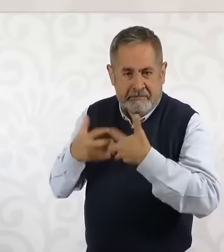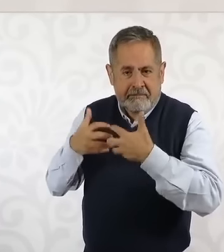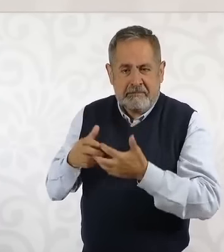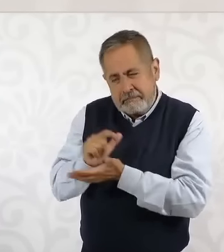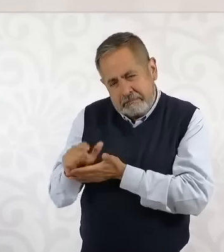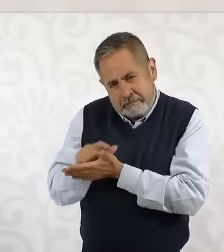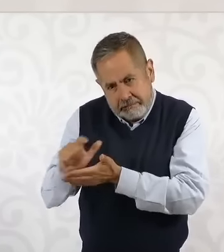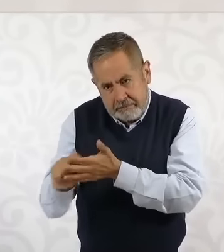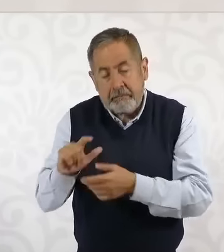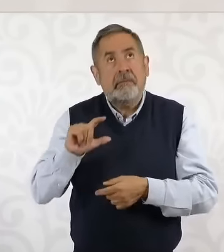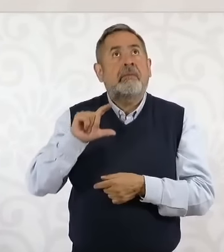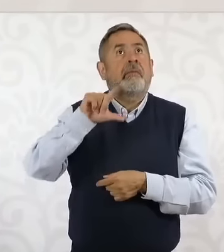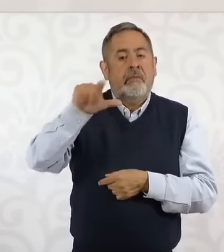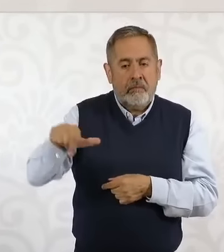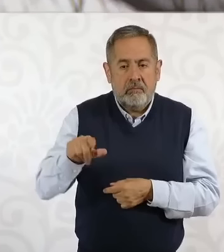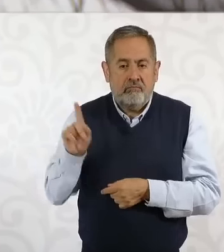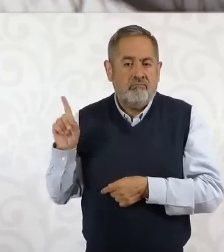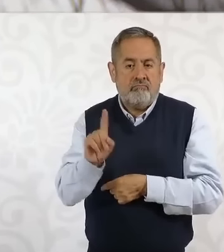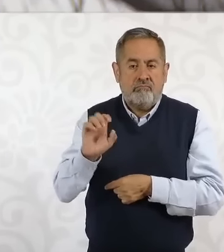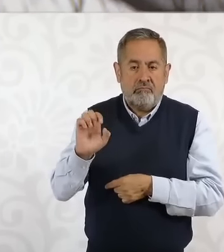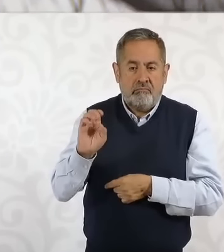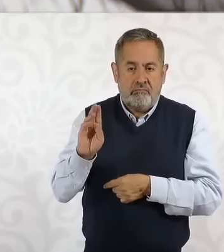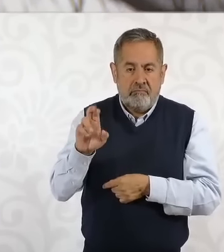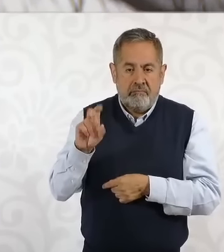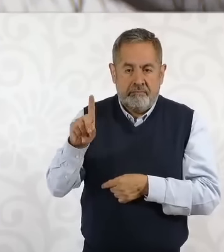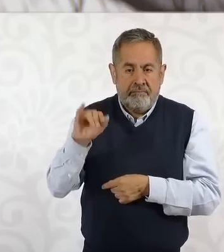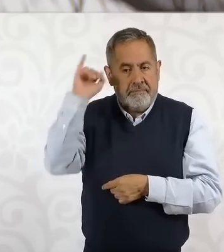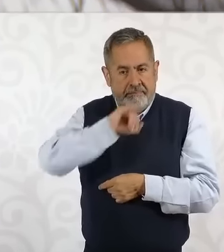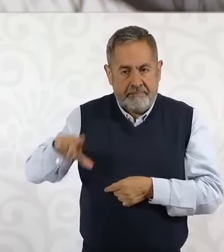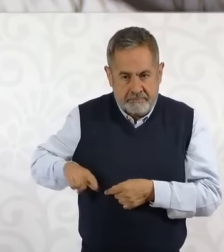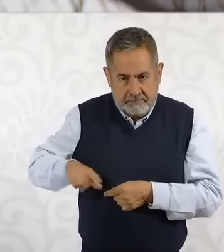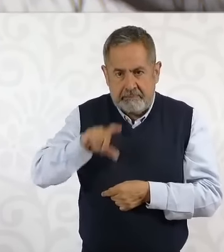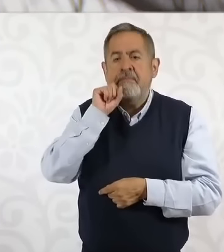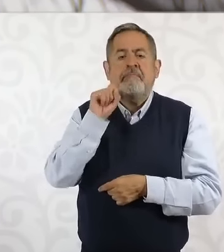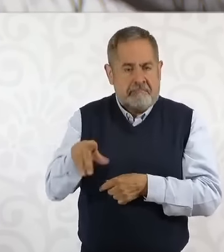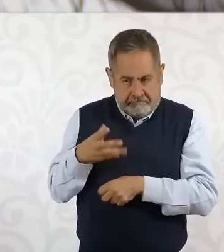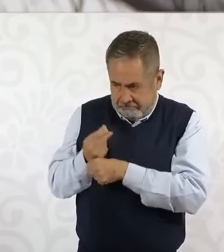Después, cuando Marcelo Ebrar fue jefe de gobierno, se hizo una parte muy importante también